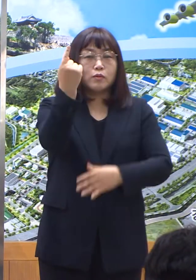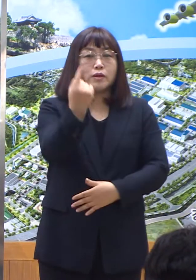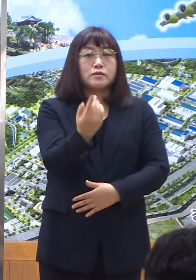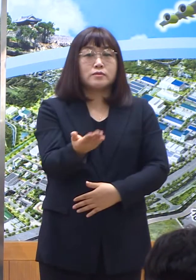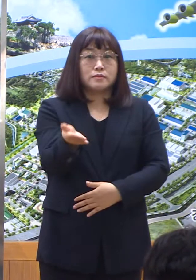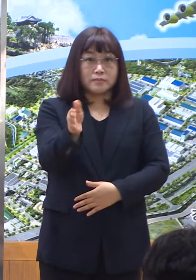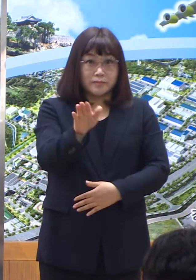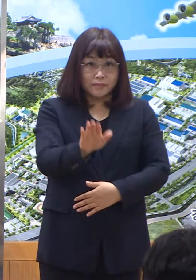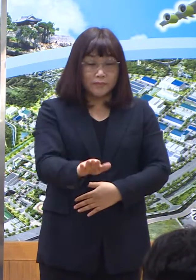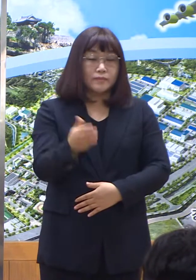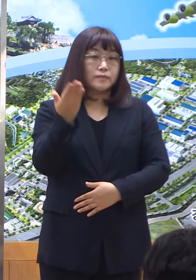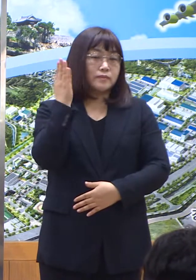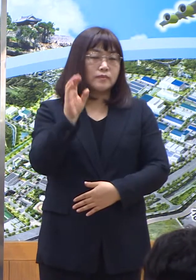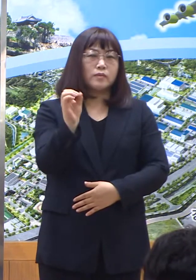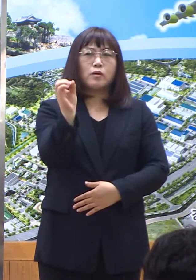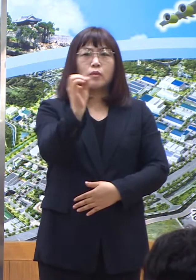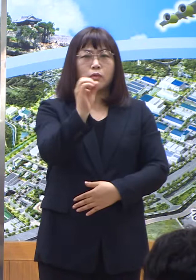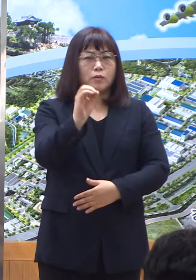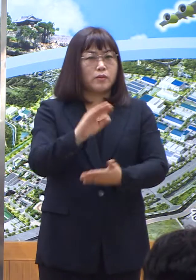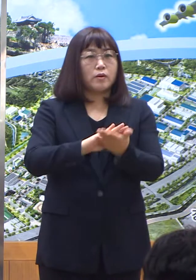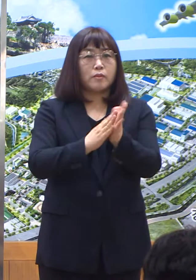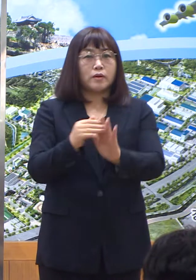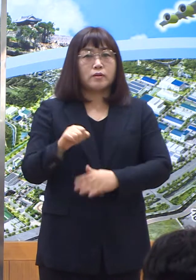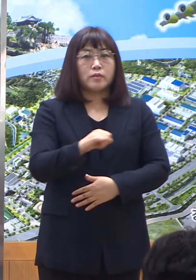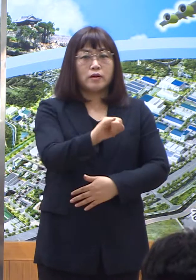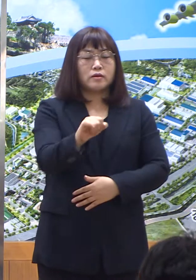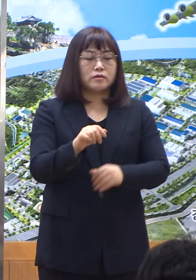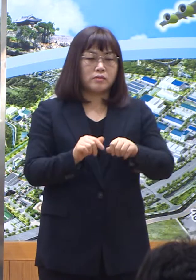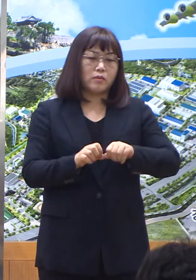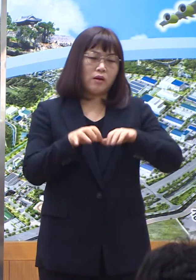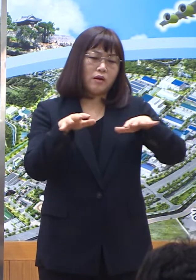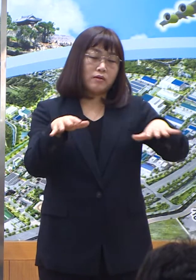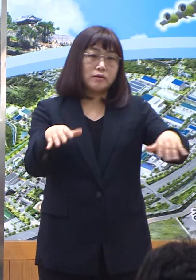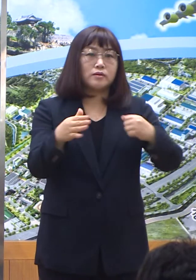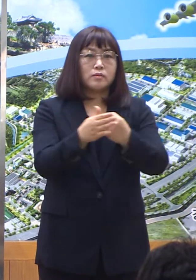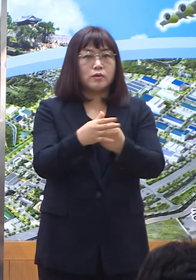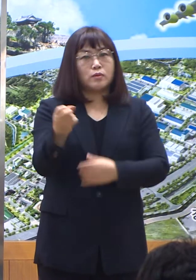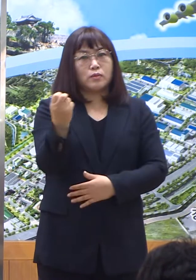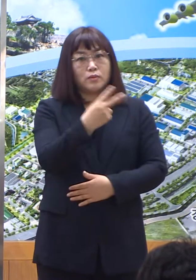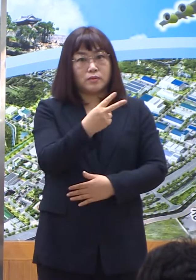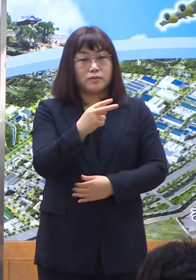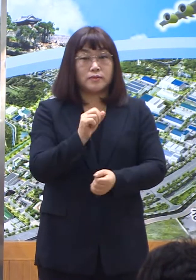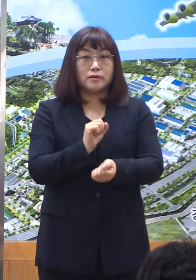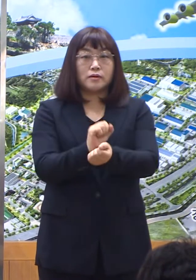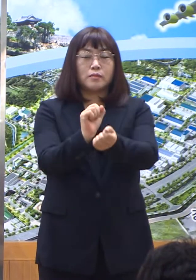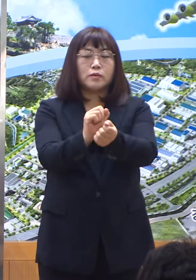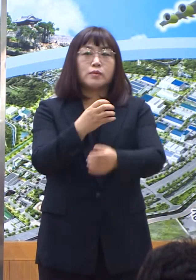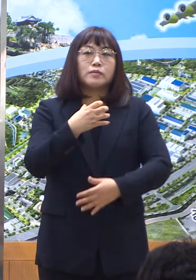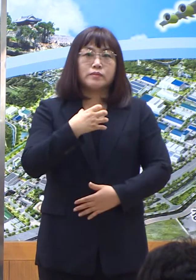최근 오미크론 변이 바이러스 확산으로 또다시 감염 위기 상황이 이어지고